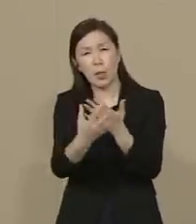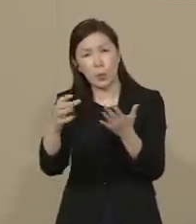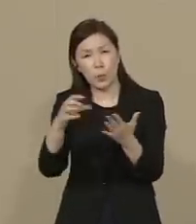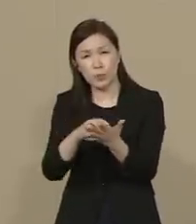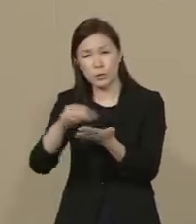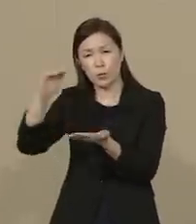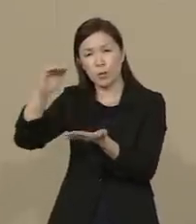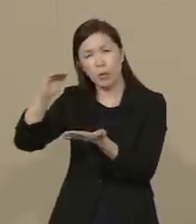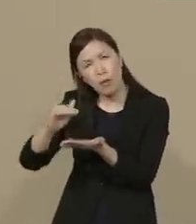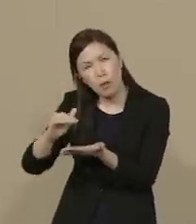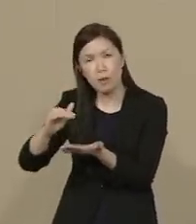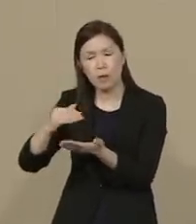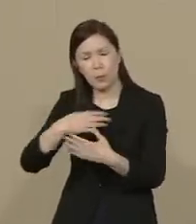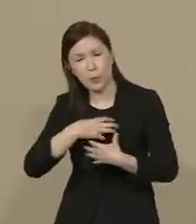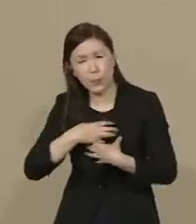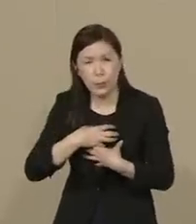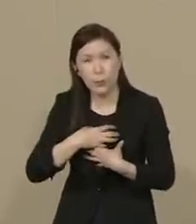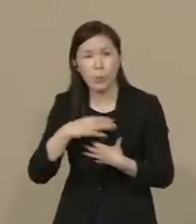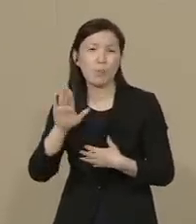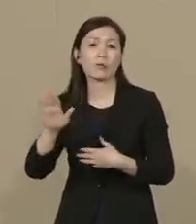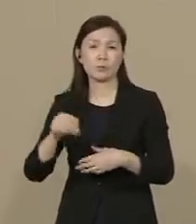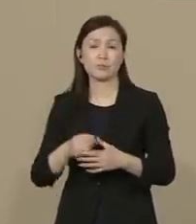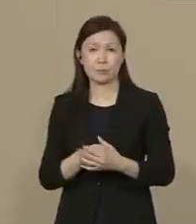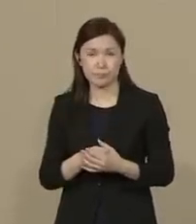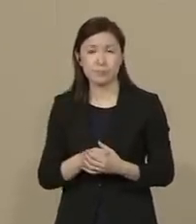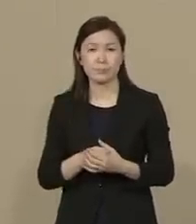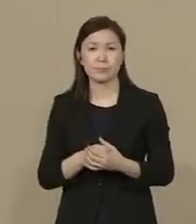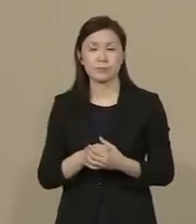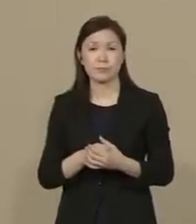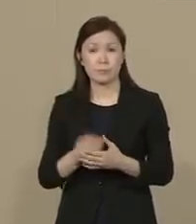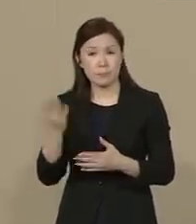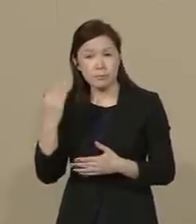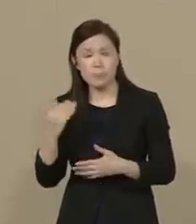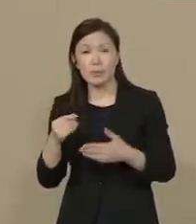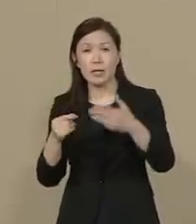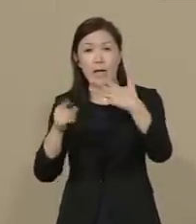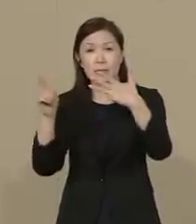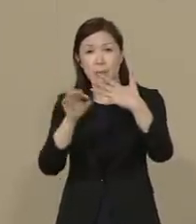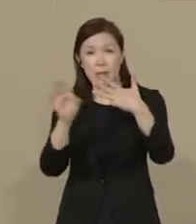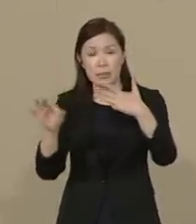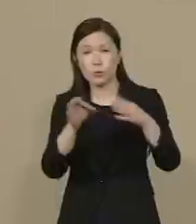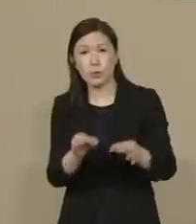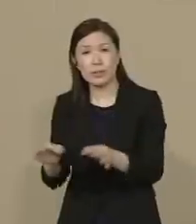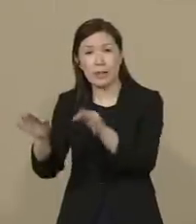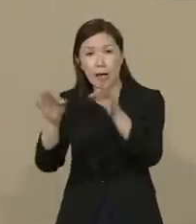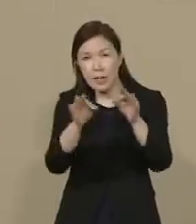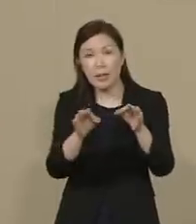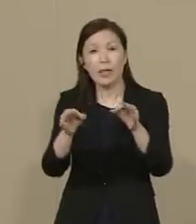との声も聞かれます ８％への引き上げで 得れられた財源や